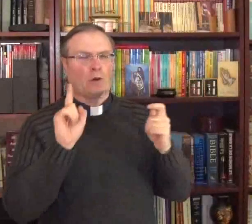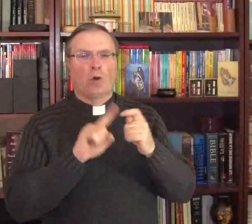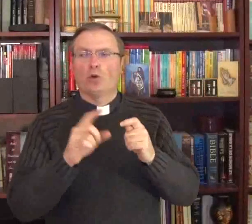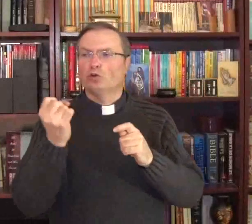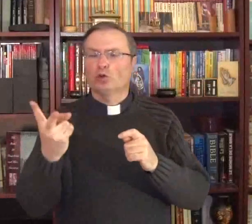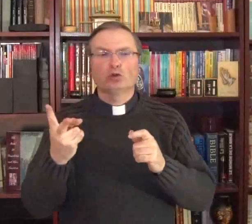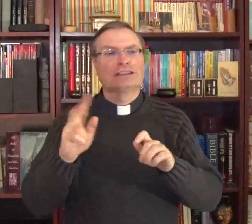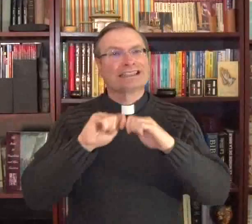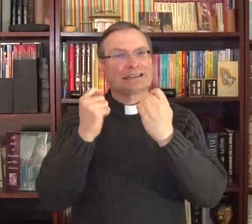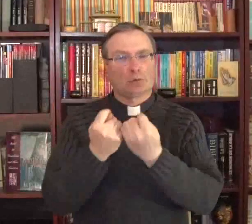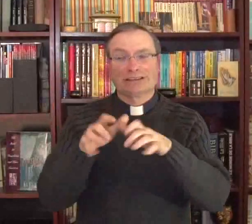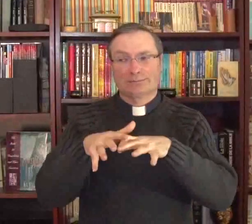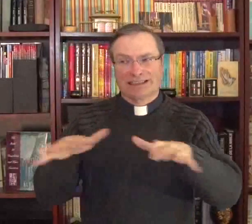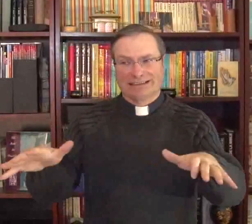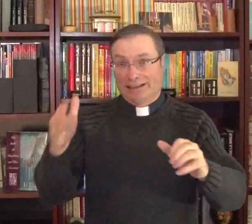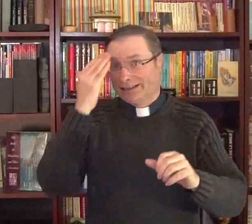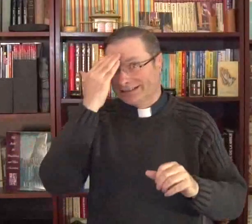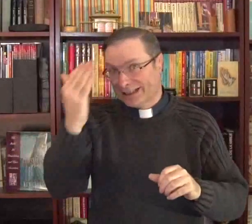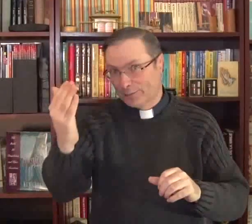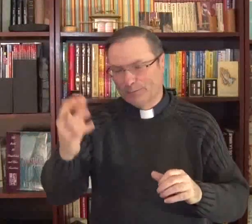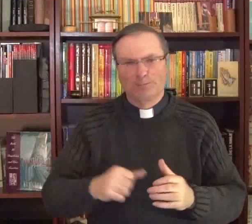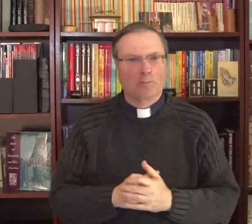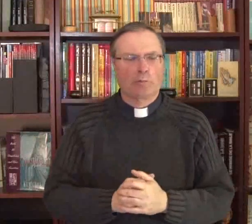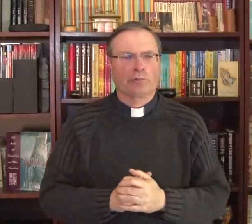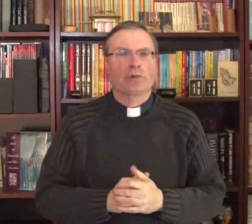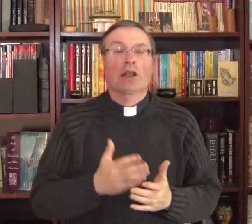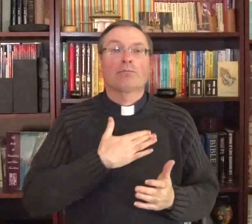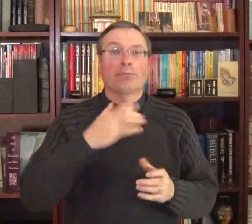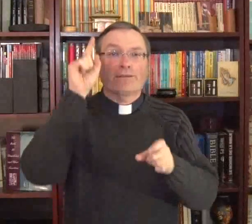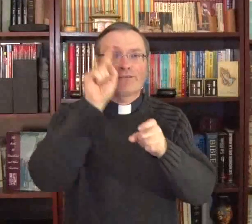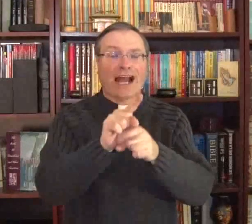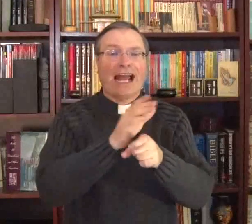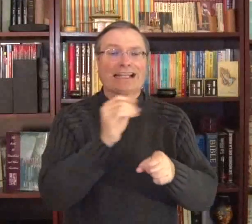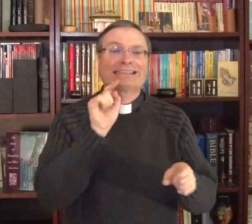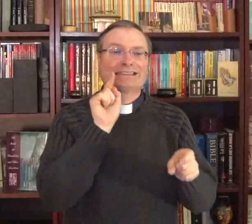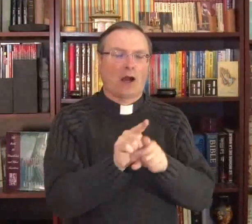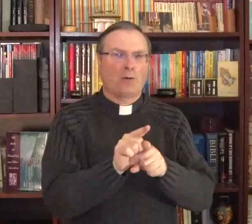aux douze tribus dispersées: salut! Mes frères et sœurs,